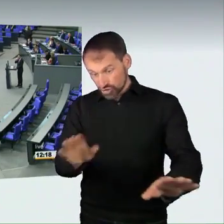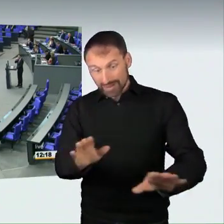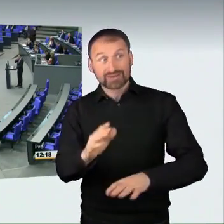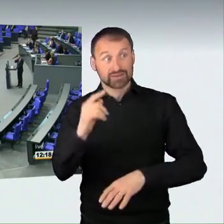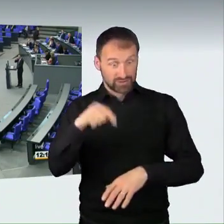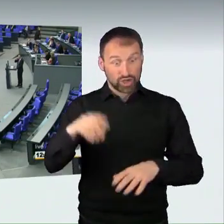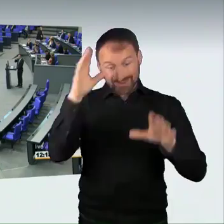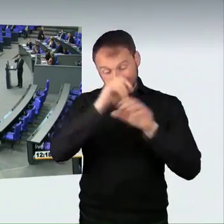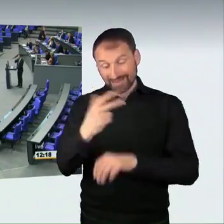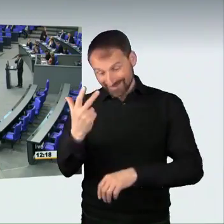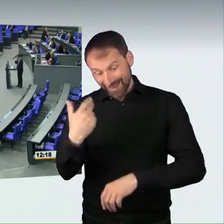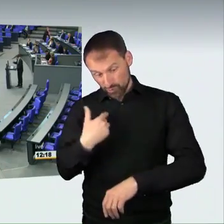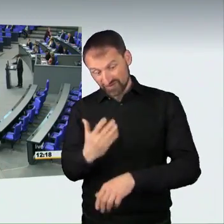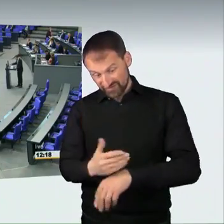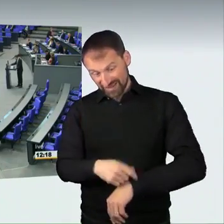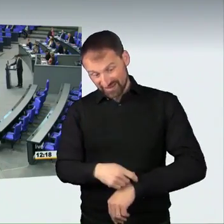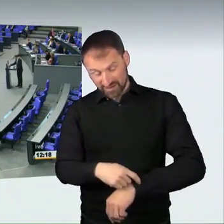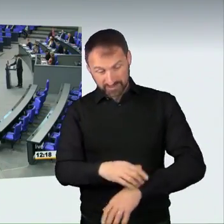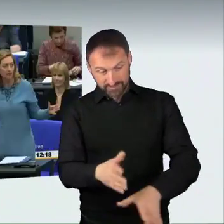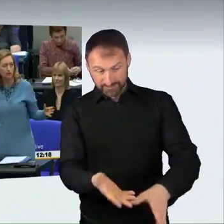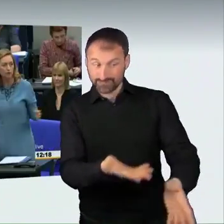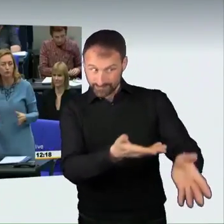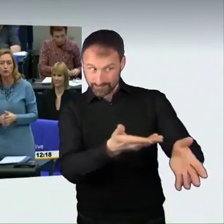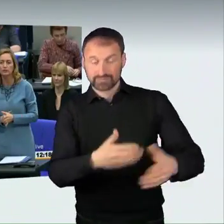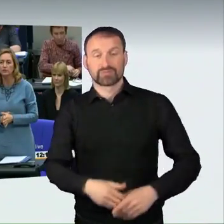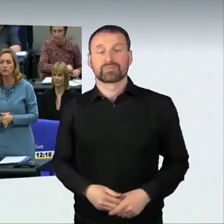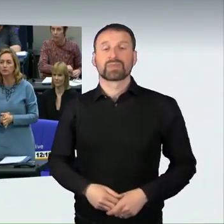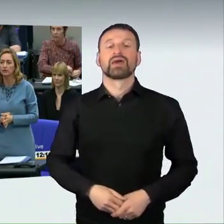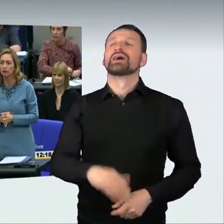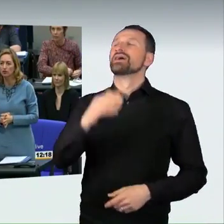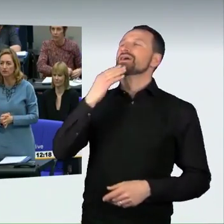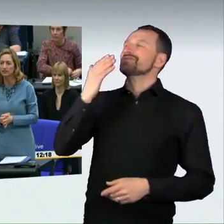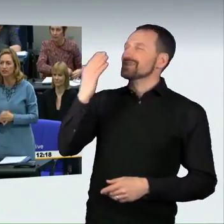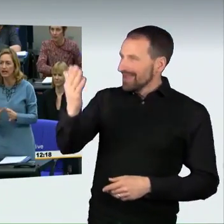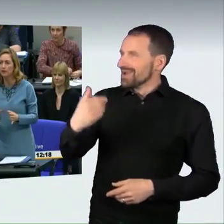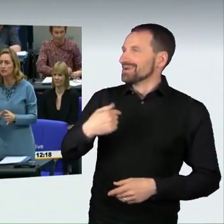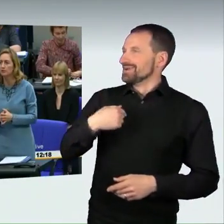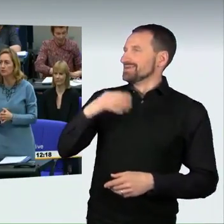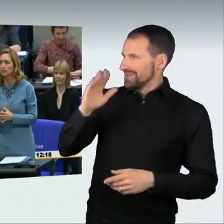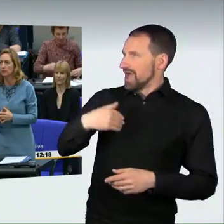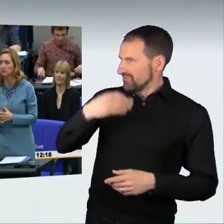(Sprecherwechsel): Vielen herzlichen Dank dafür, dass Sie die Frage zulassen. Sie haben jetzt lange und ausführlich erläutert, bei welchen Nachbesserungen